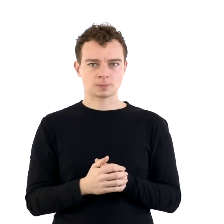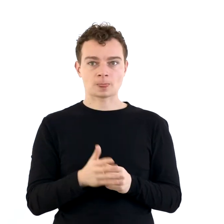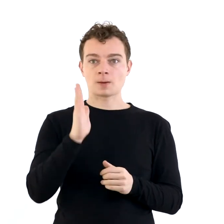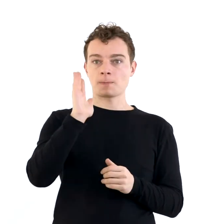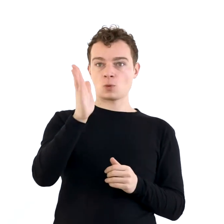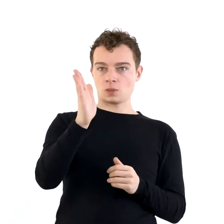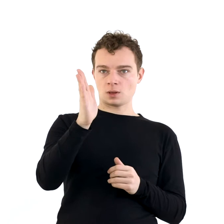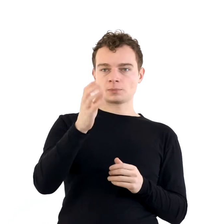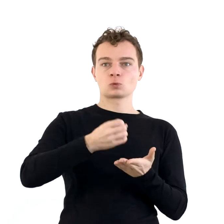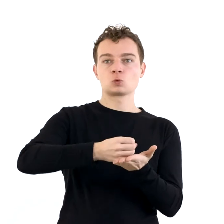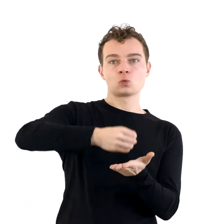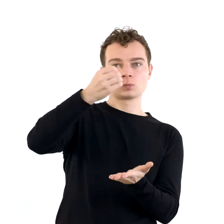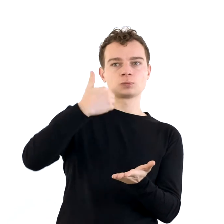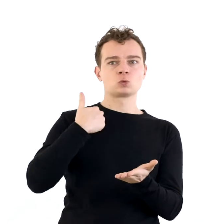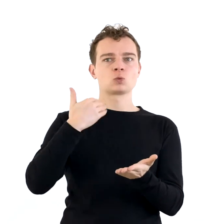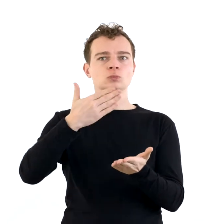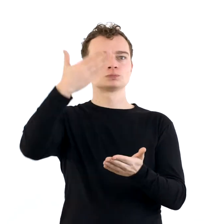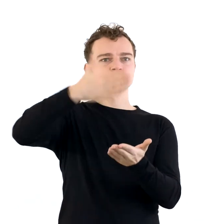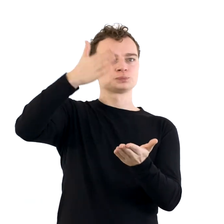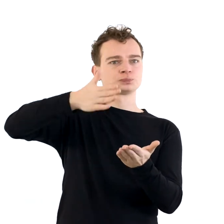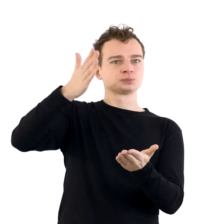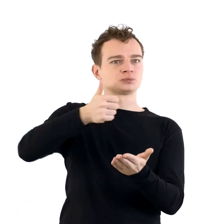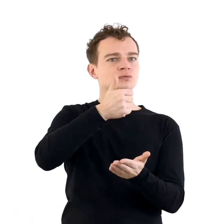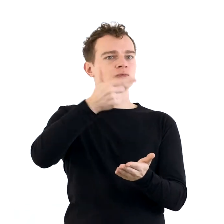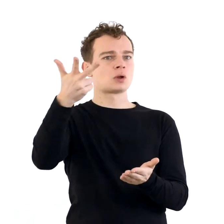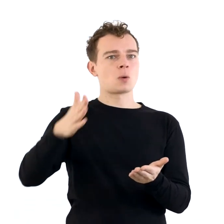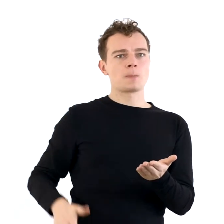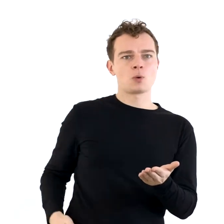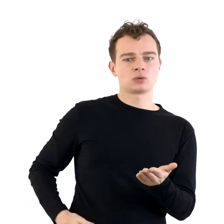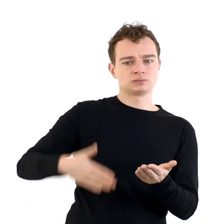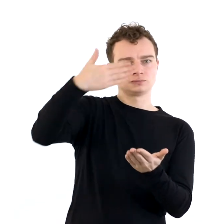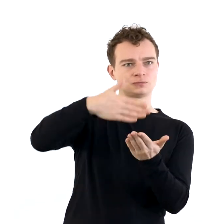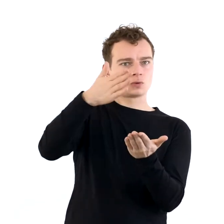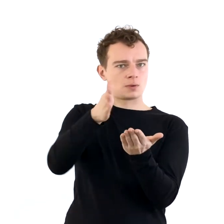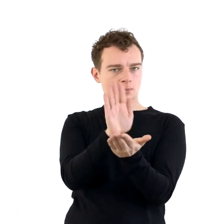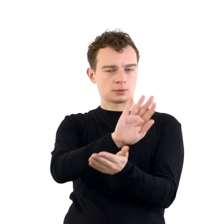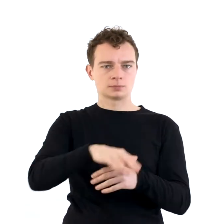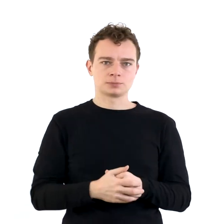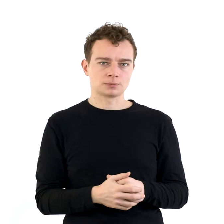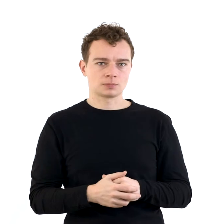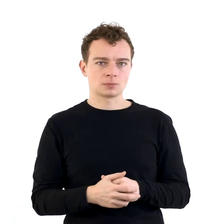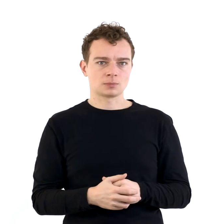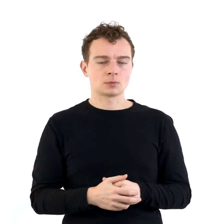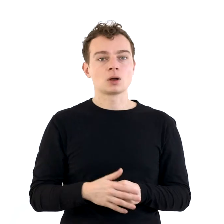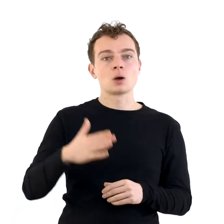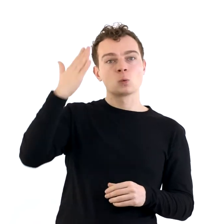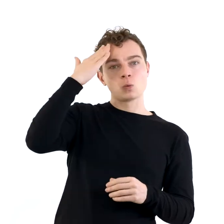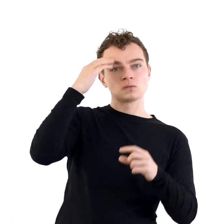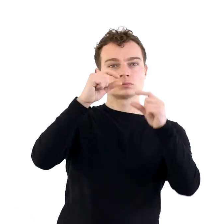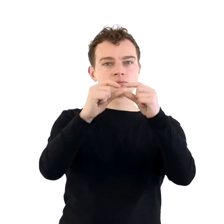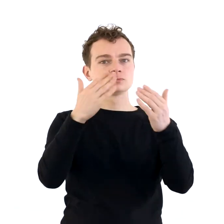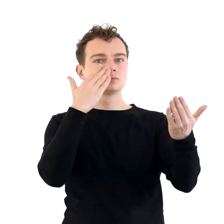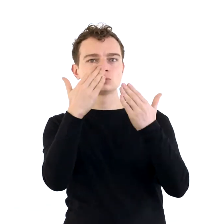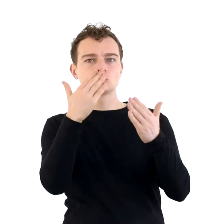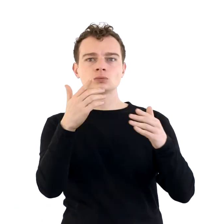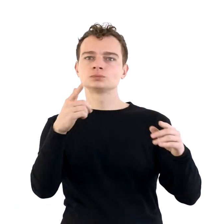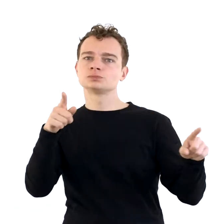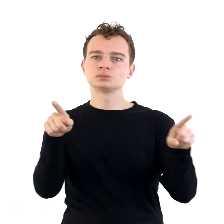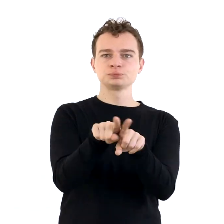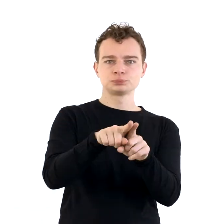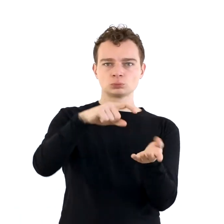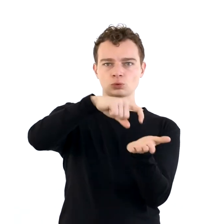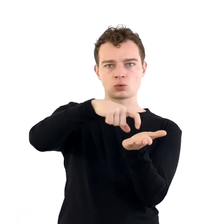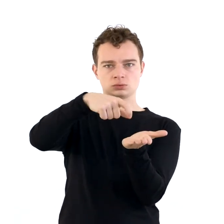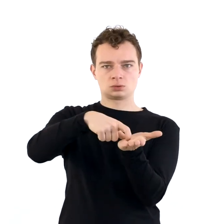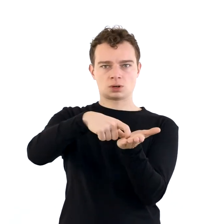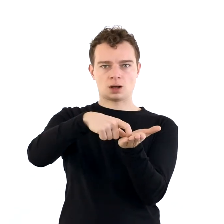Później powstała kolumna o przekroju wieloboku foremnego z głowicą w kształcie kostki,